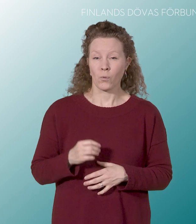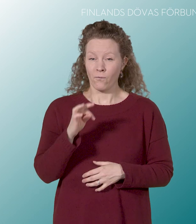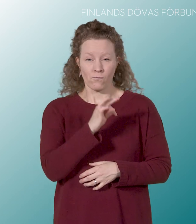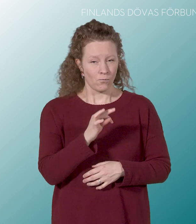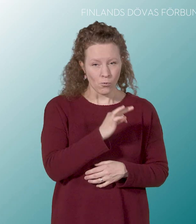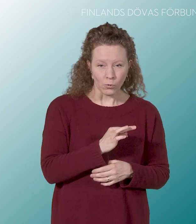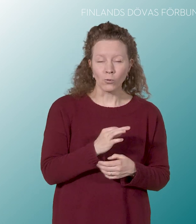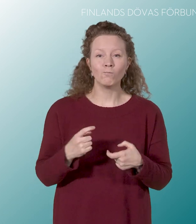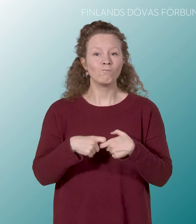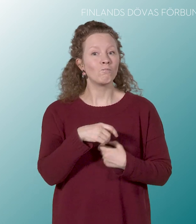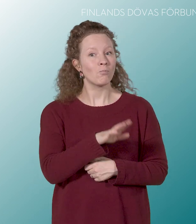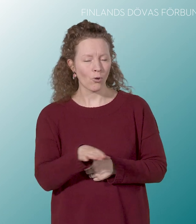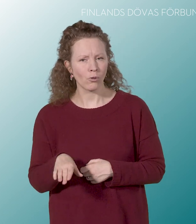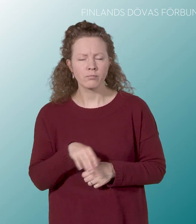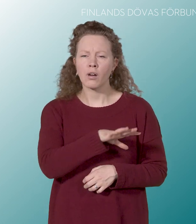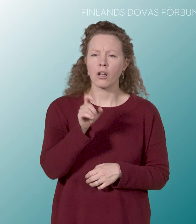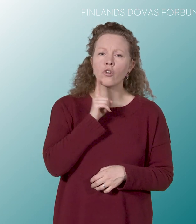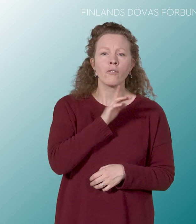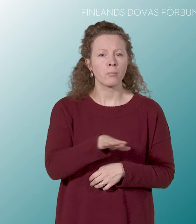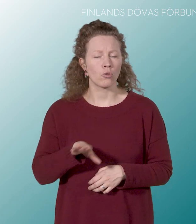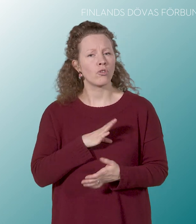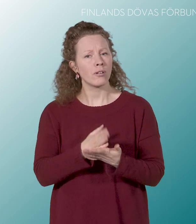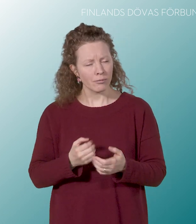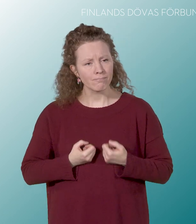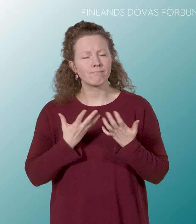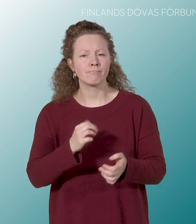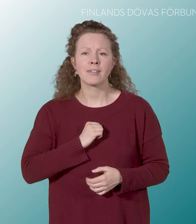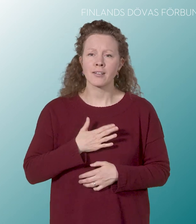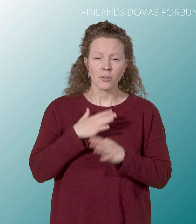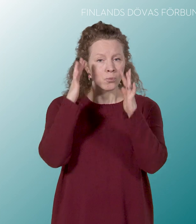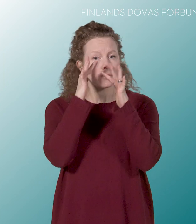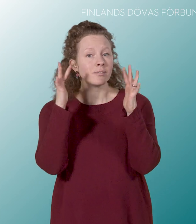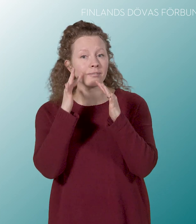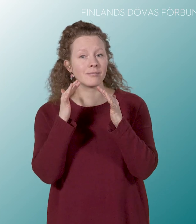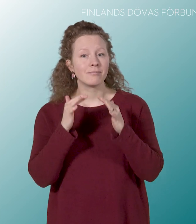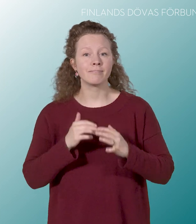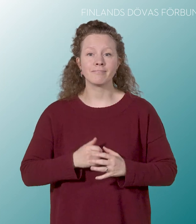Alla döva barn har rätt att uttrycka sina åsikter i alla frågor som berör dem.